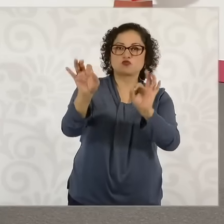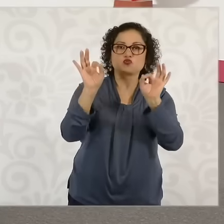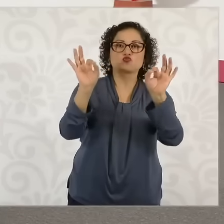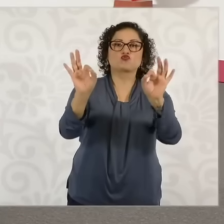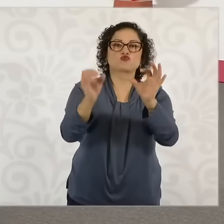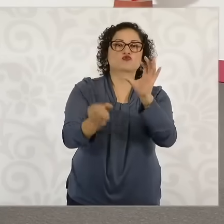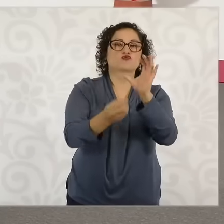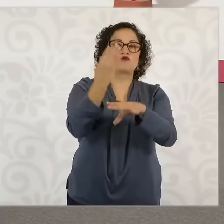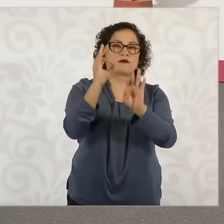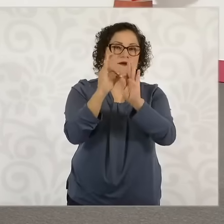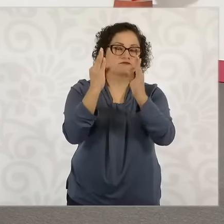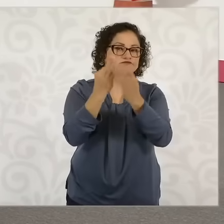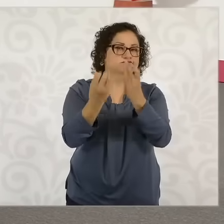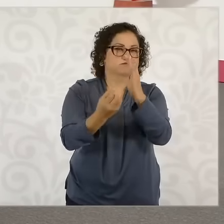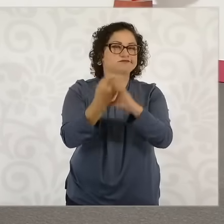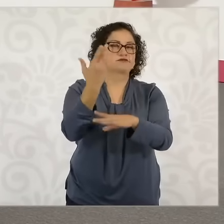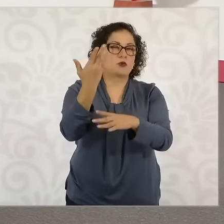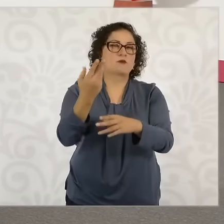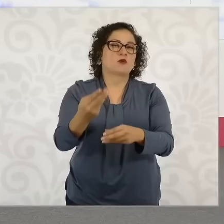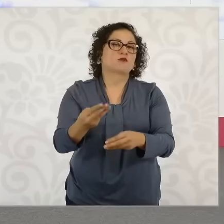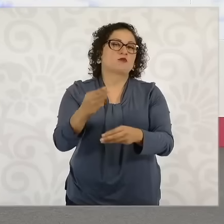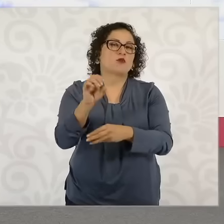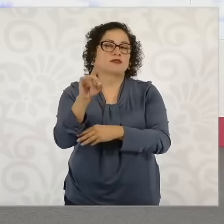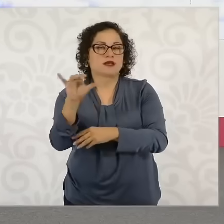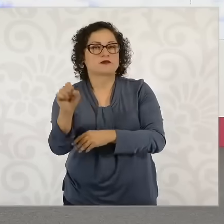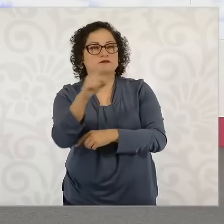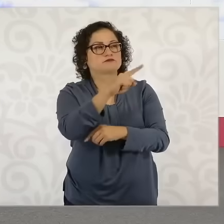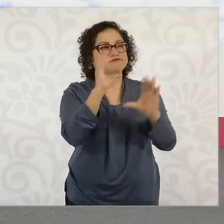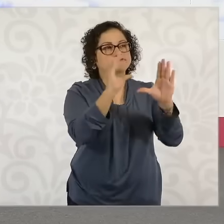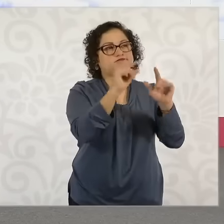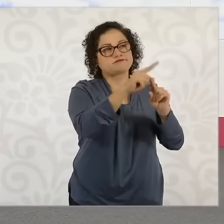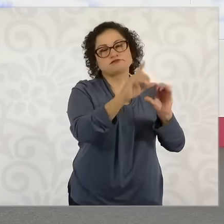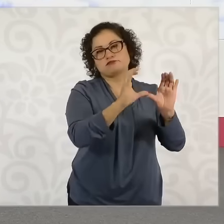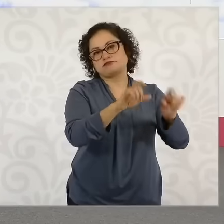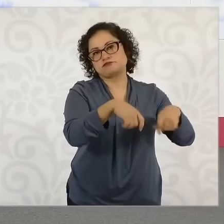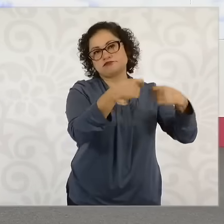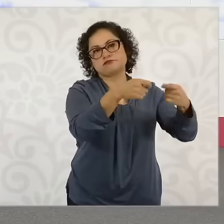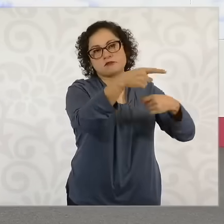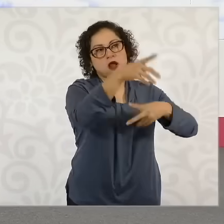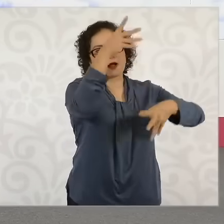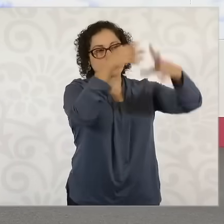con personal altamente capacitado, altamente certificado y adiestrado con estas estas nuevas